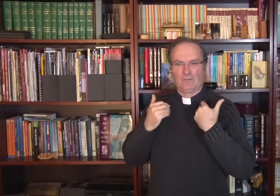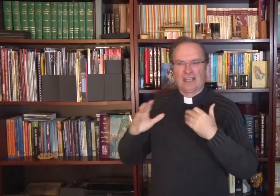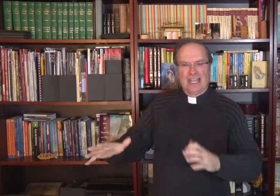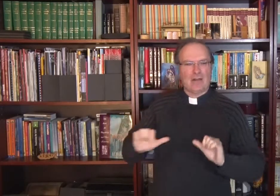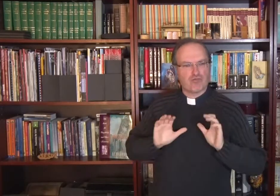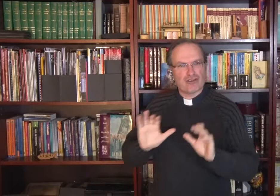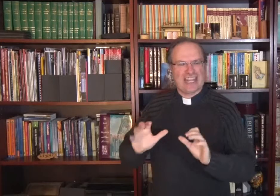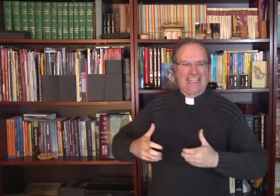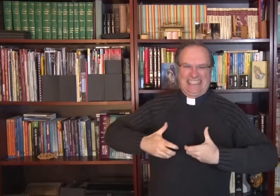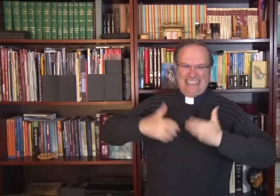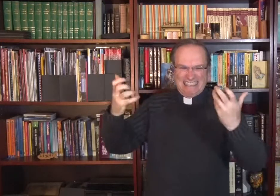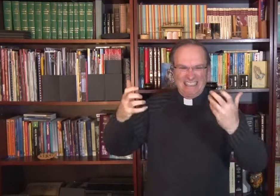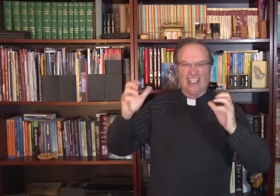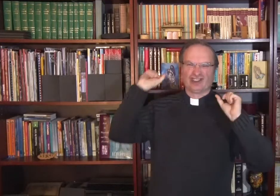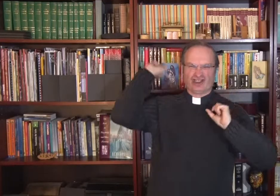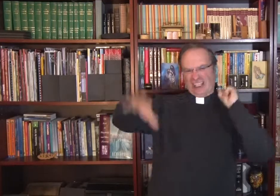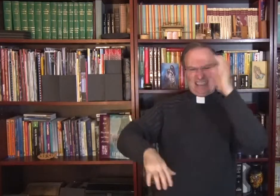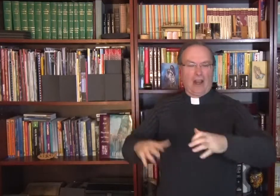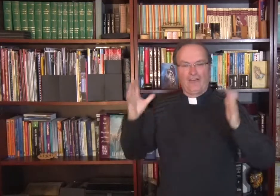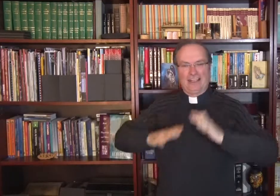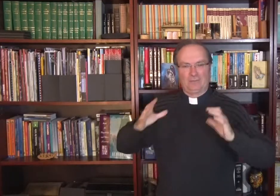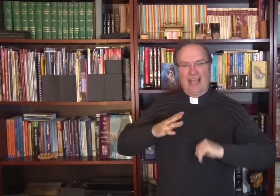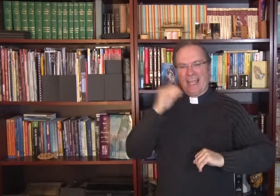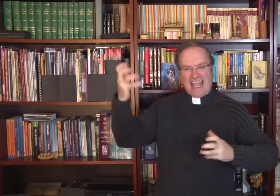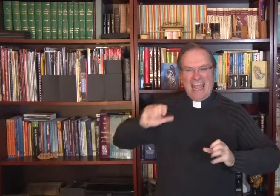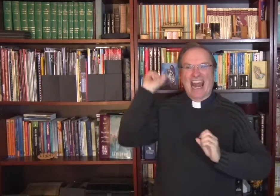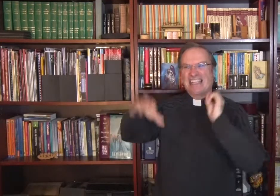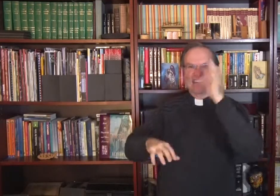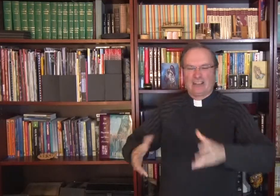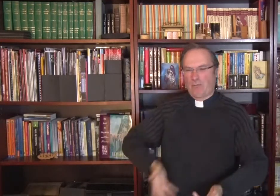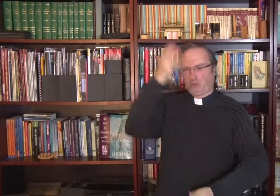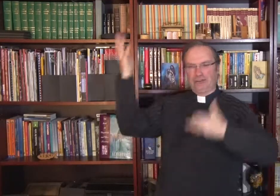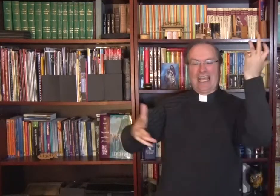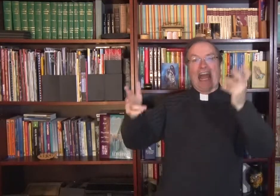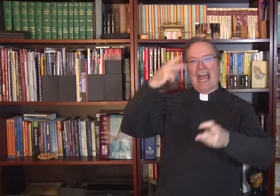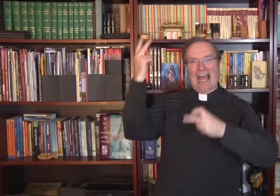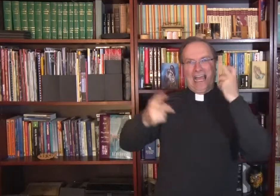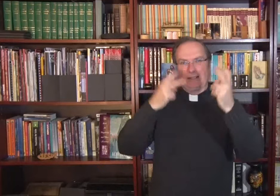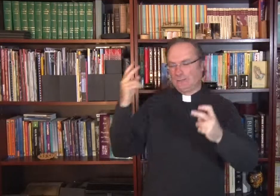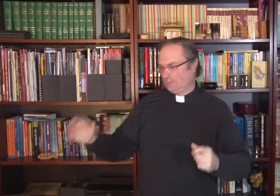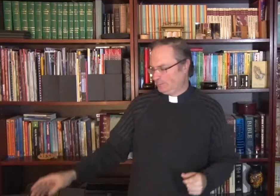Ils poussaient des cris, jetaient leurs vêtements et lançaient de la poussière en l’air.